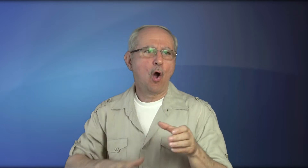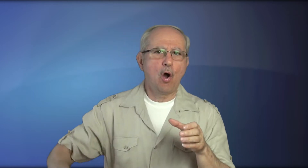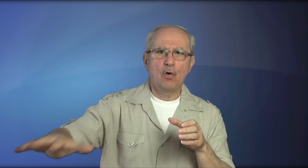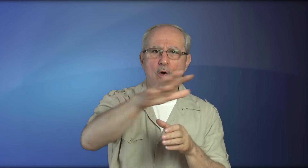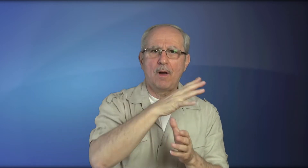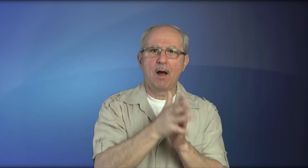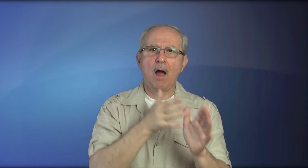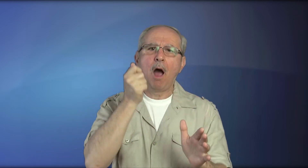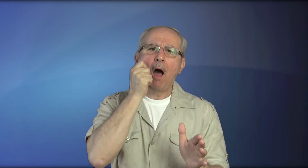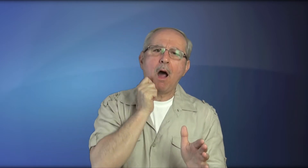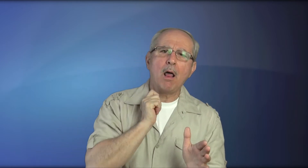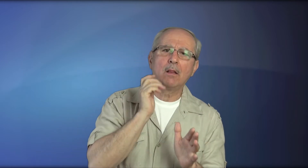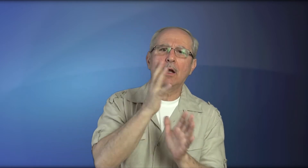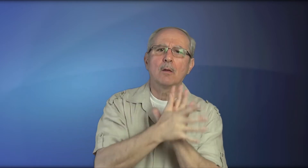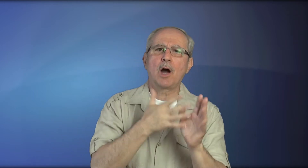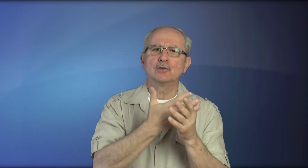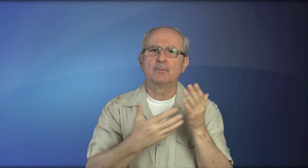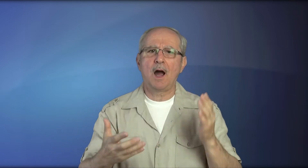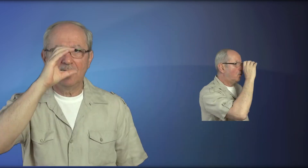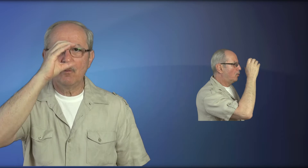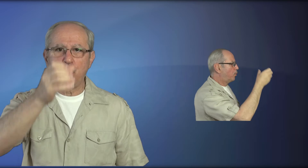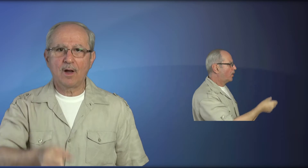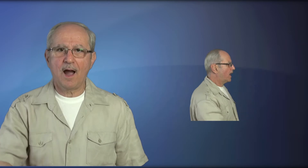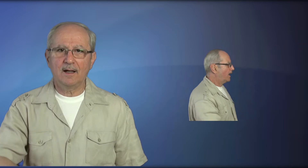das in Europa verwendet wird hier.